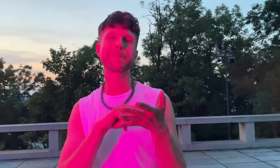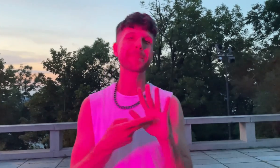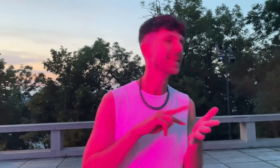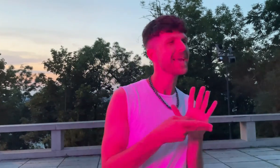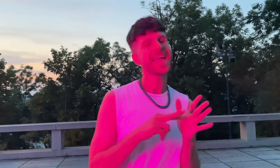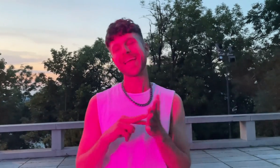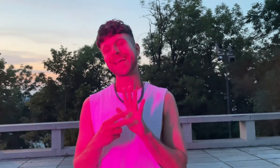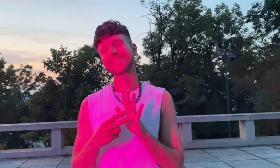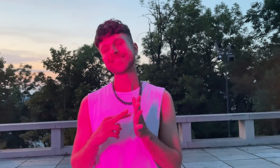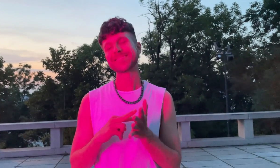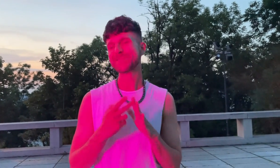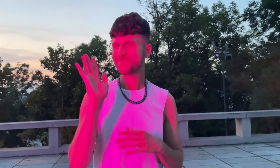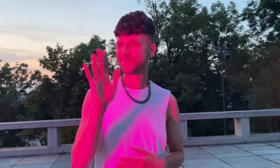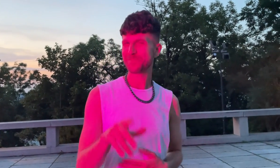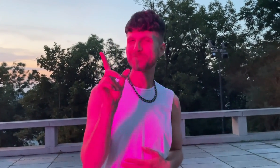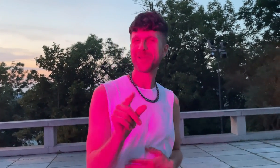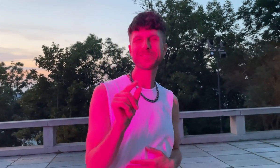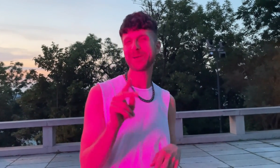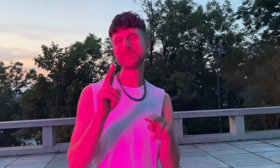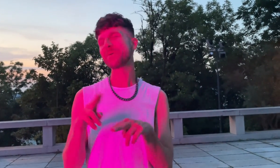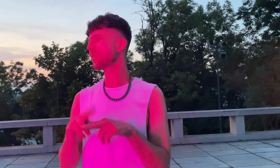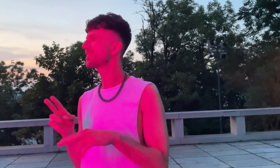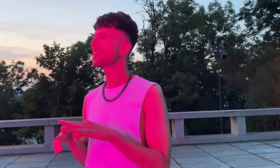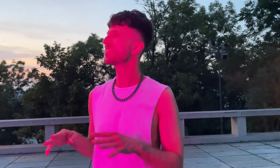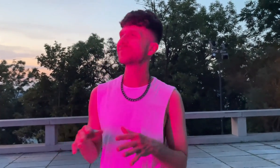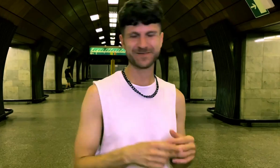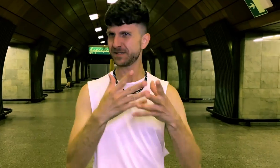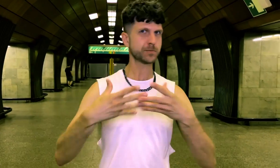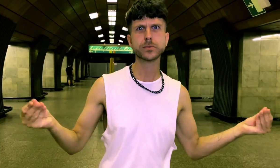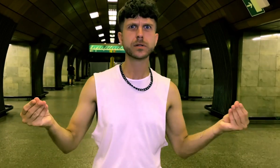Odkládáš rozhodnutí na pozdějš. Každá šance má lhůtu záruky. Utekla?